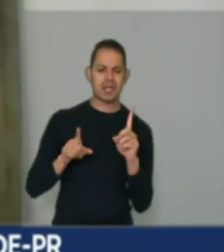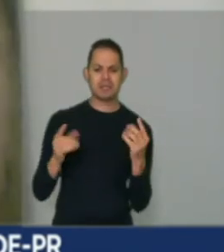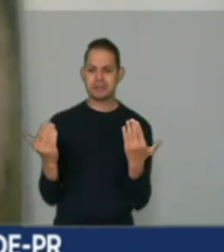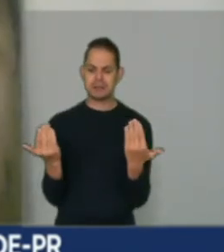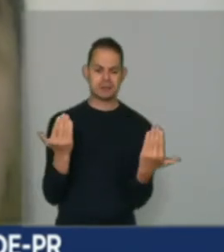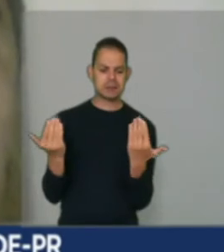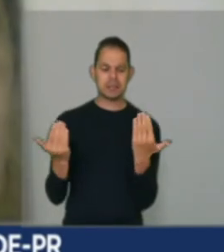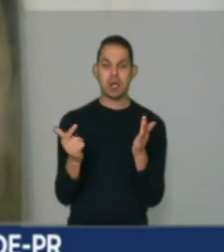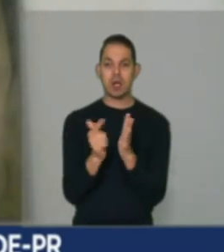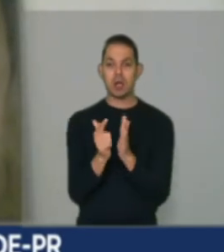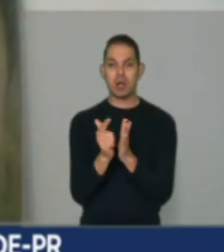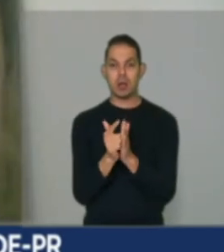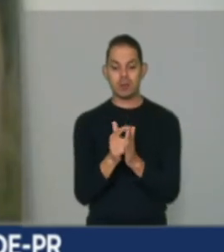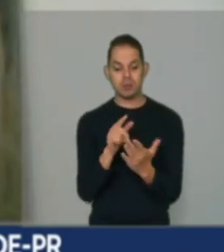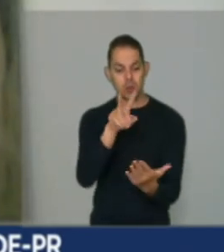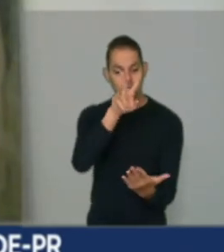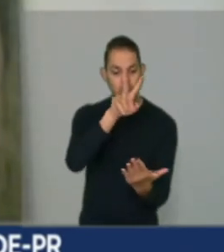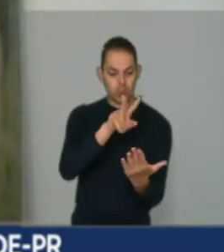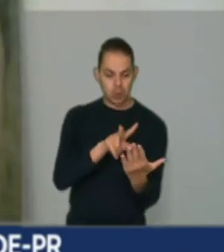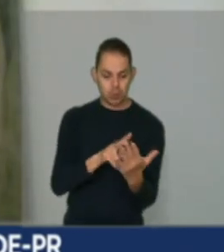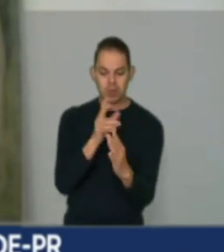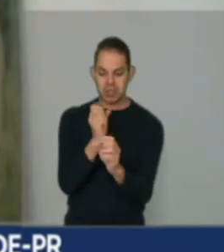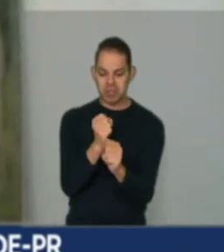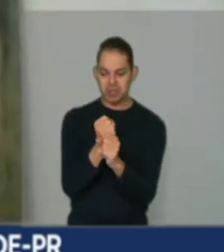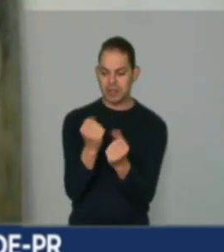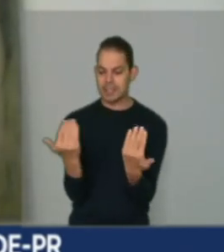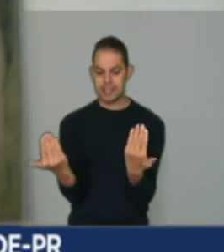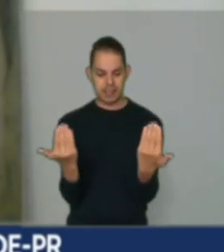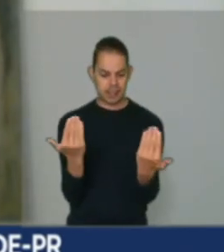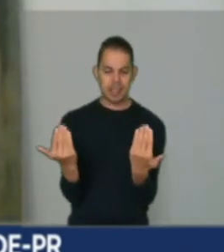ELE DÁ A POSSIBILIDADE DE AUDITORIA E CONFERÊNCIA. [SOA A CAMPAINHA]. É MAIS TRANSPARÊNCIA AO PROCESSO